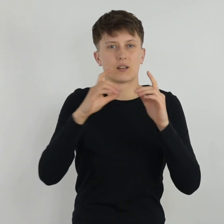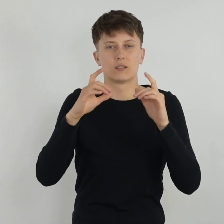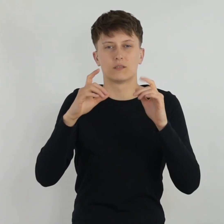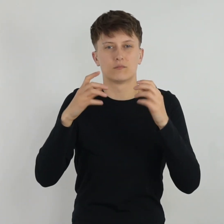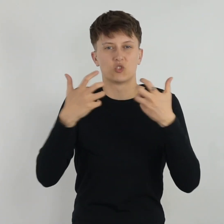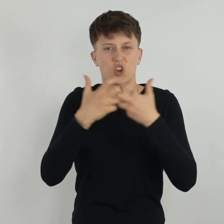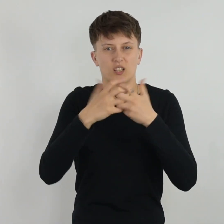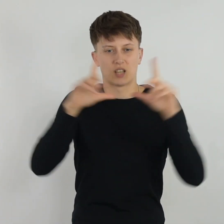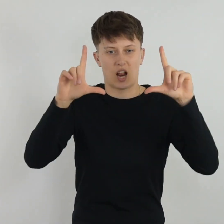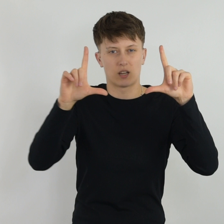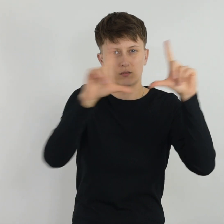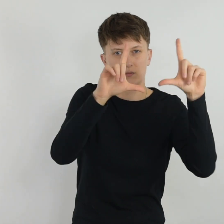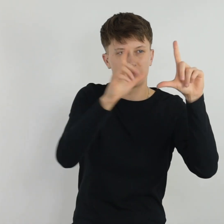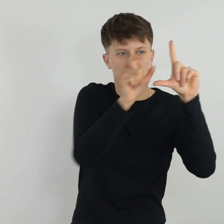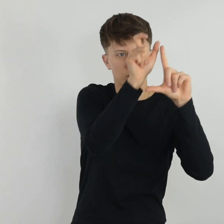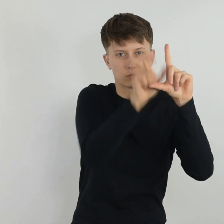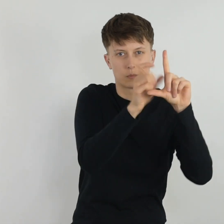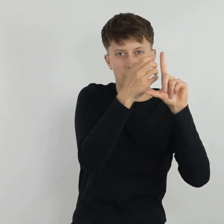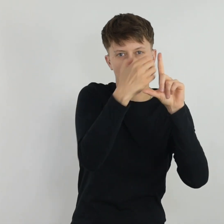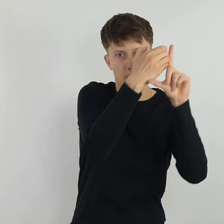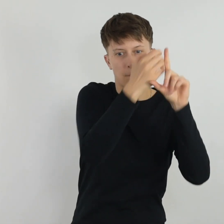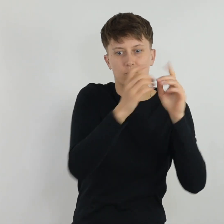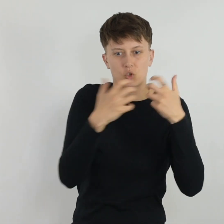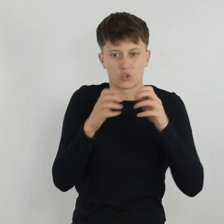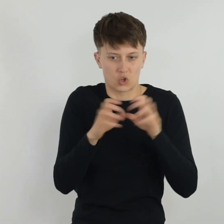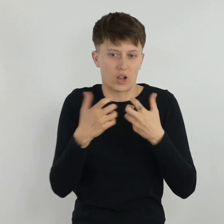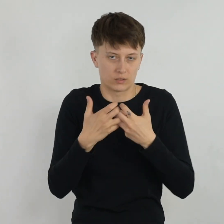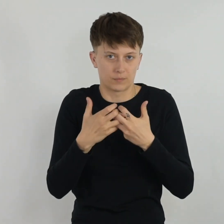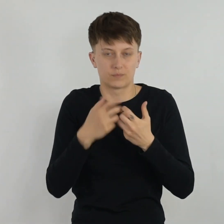w ciasnym kadrze